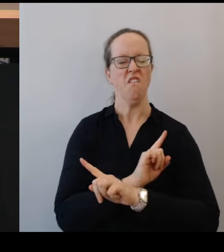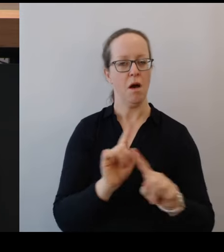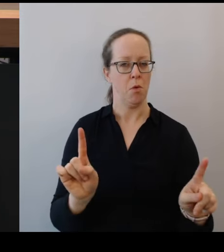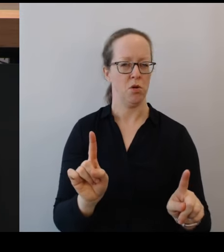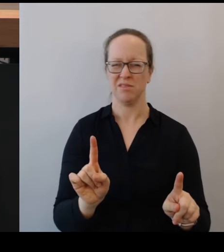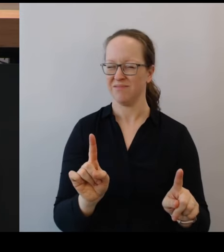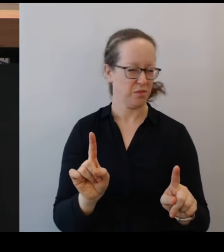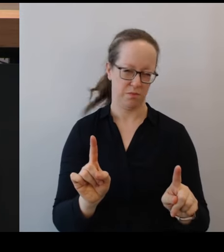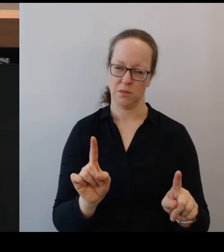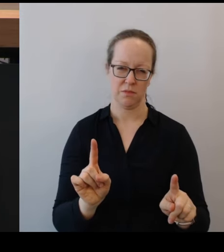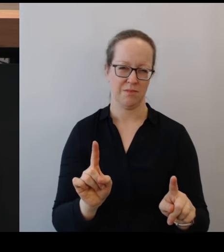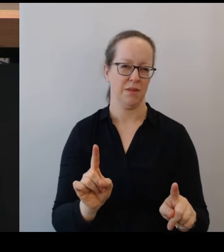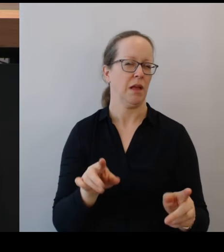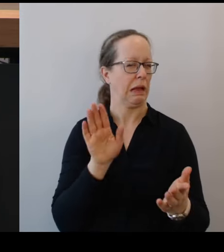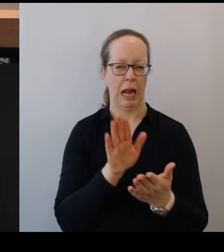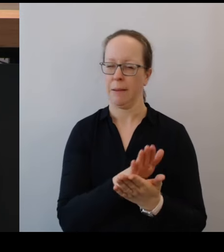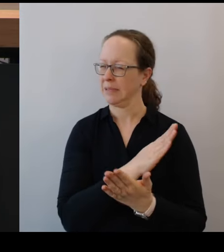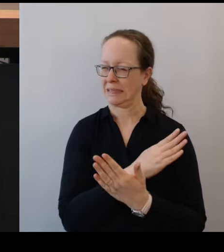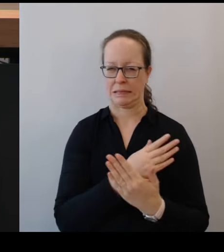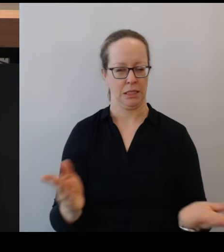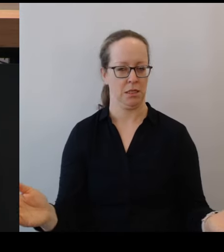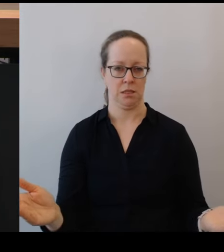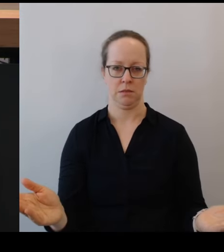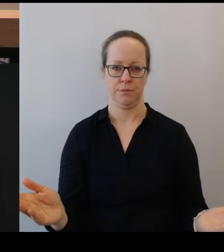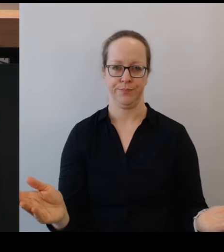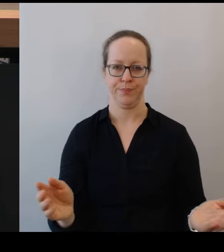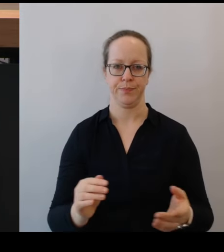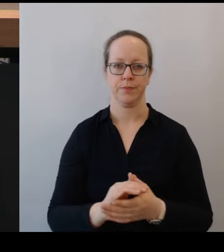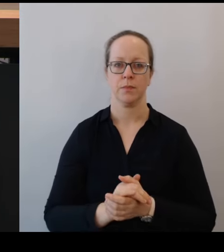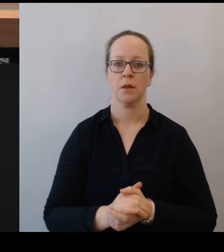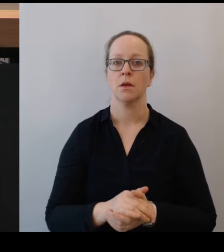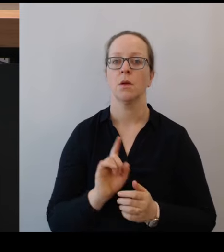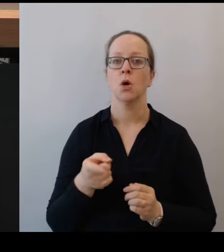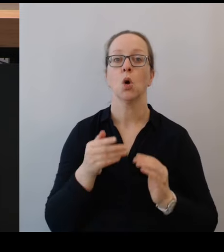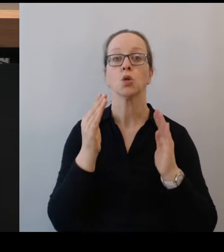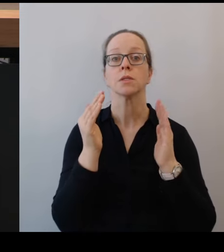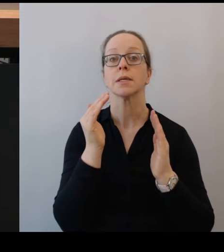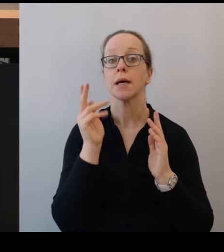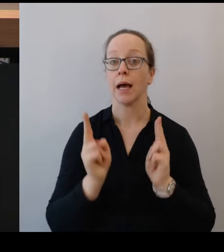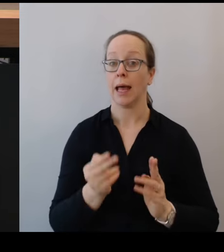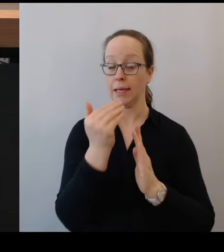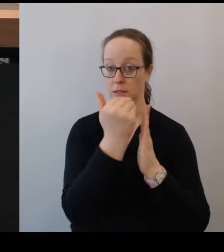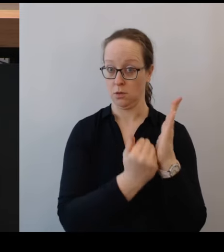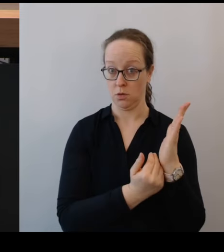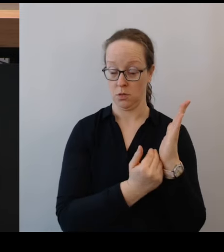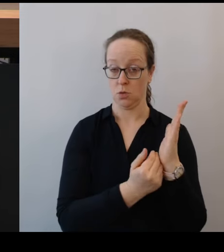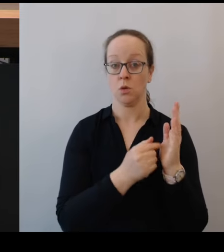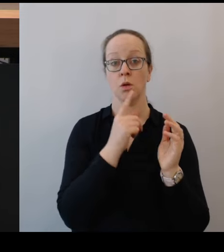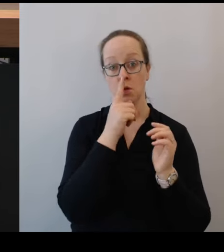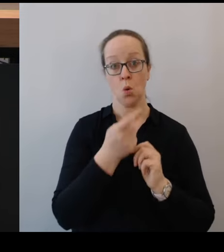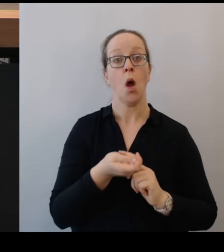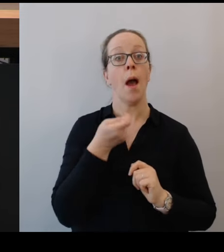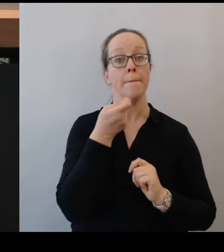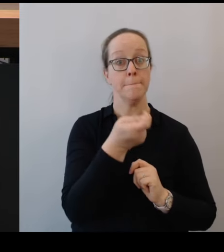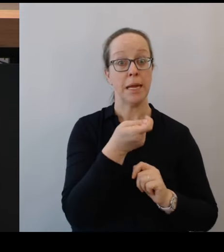Unsere Rechtsordnung schützt nicht nur die Mieterinnen, sondern auch die Vertragsautonomie der einzelnen Parteien der Vertragspartner.